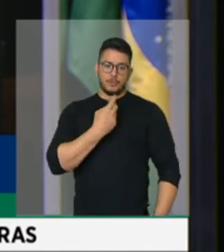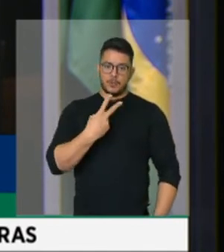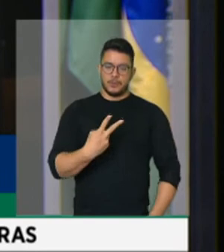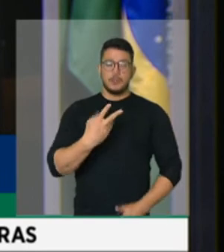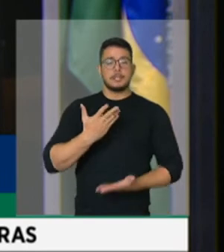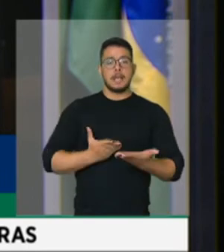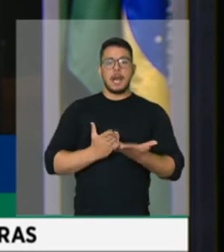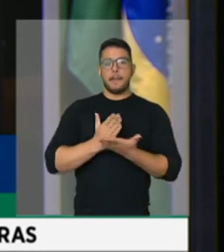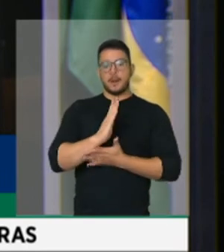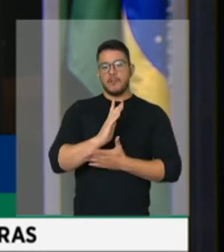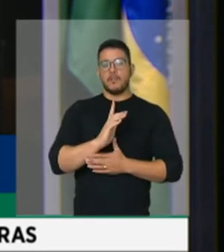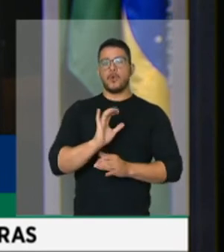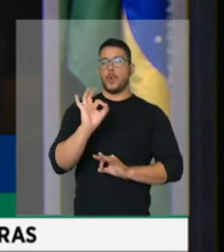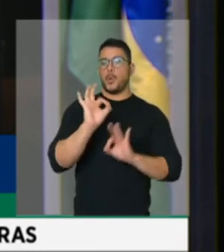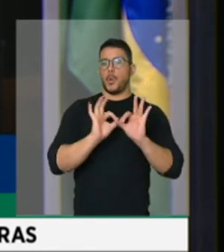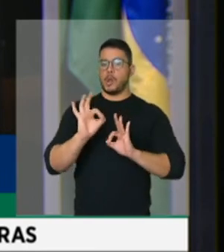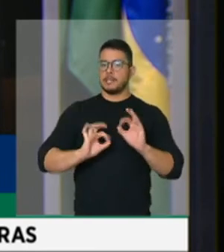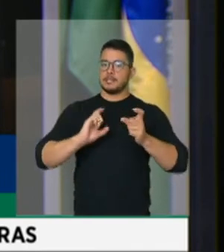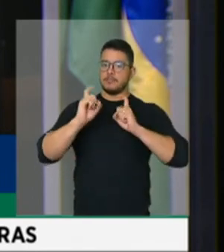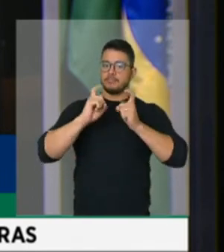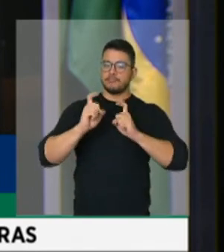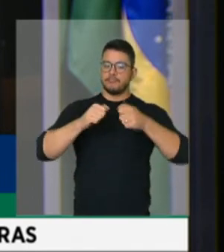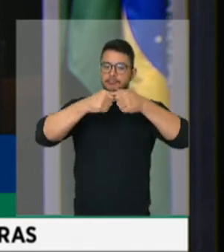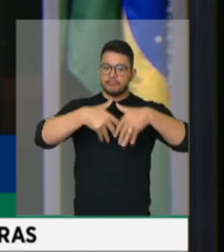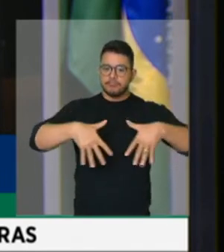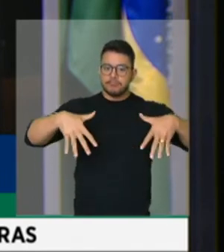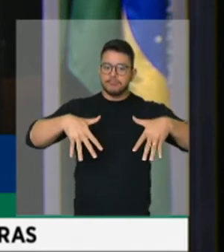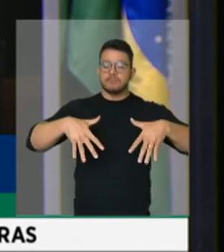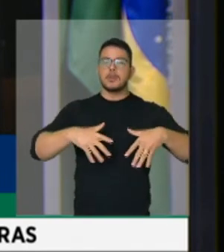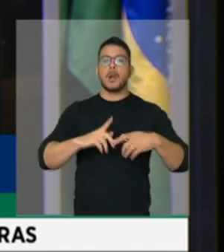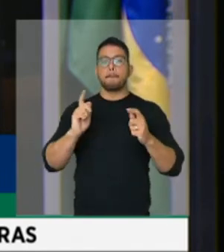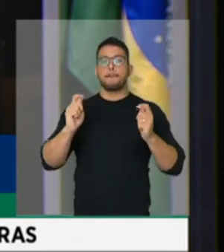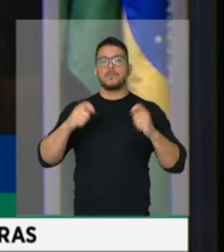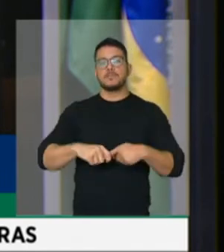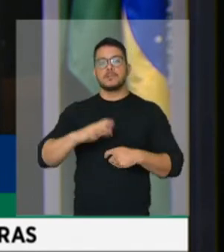ACIONISTA MIGNON TÁRIA DESSAS EMPRESAS FRACIONADAS. NESSE